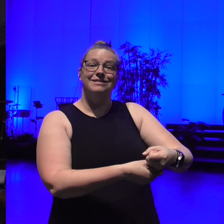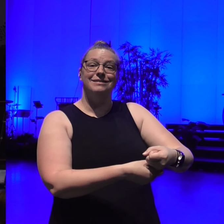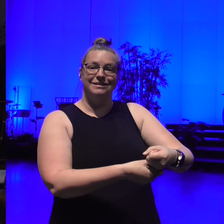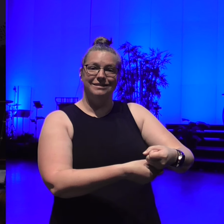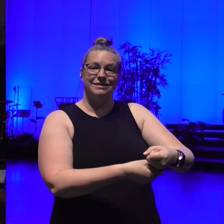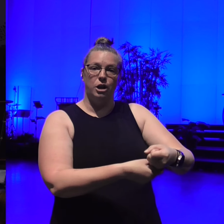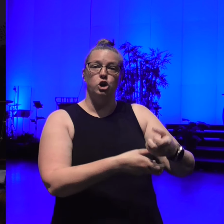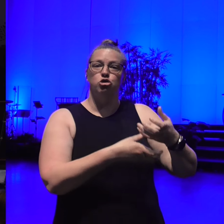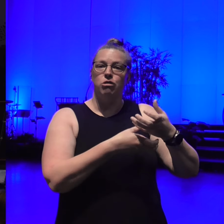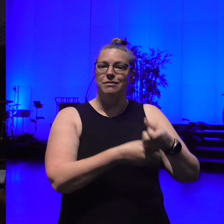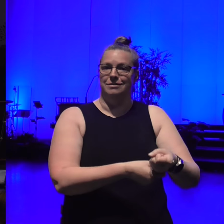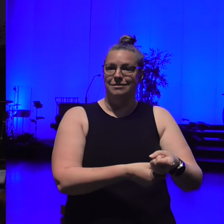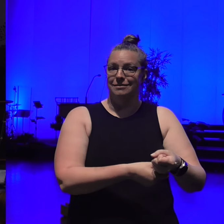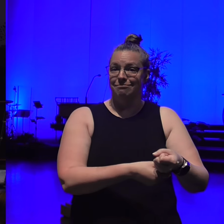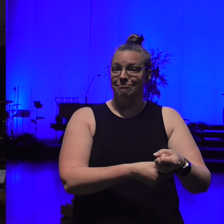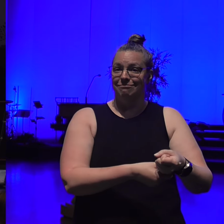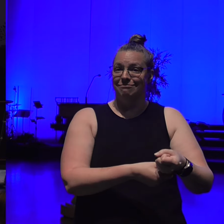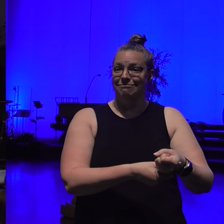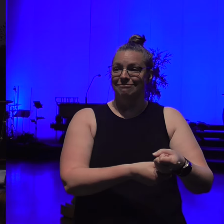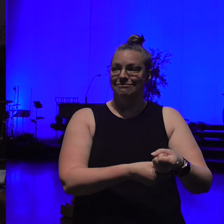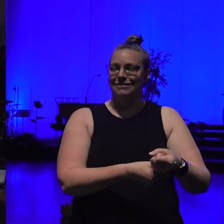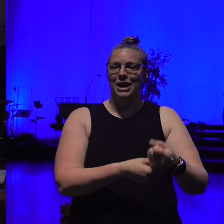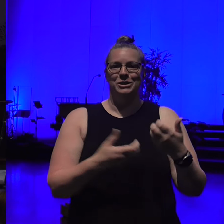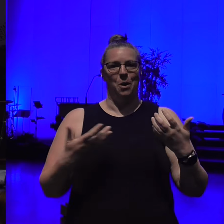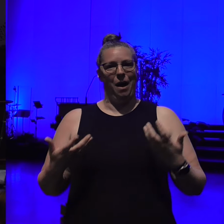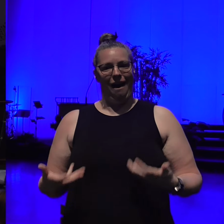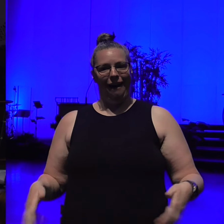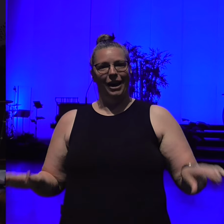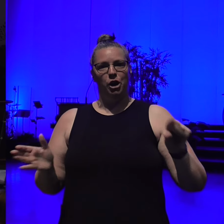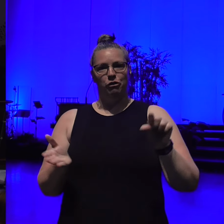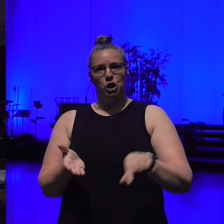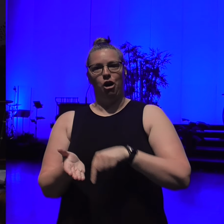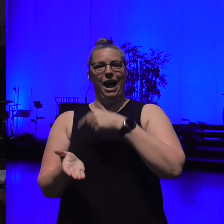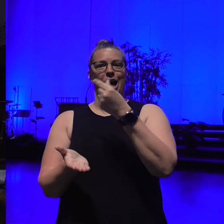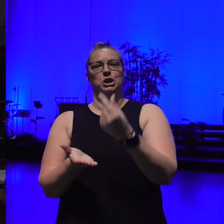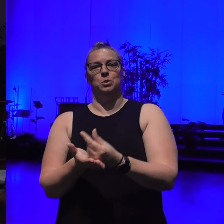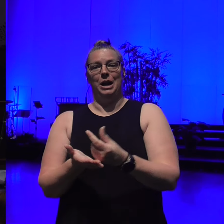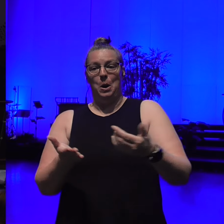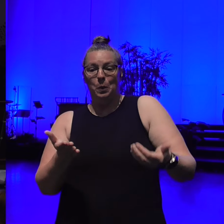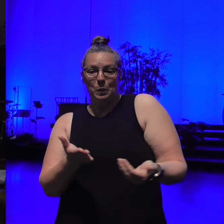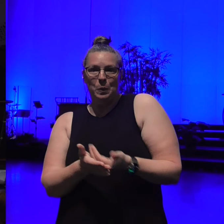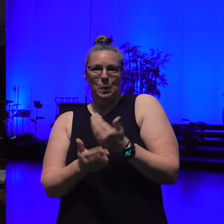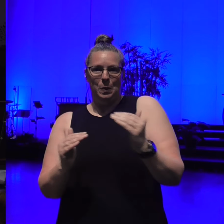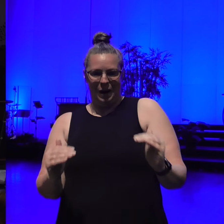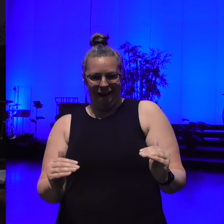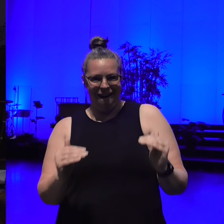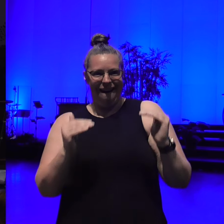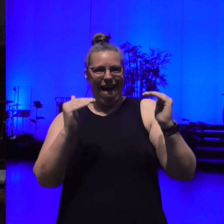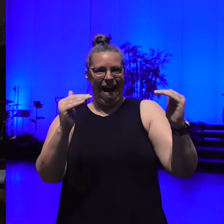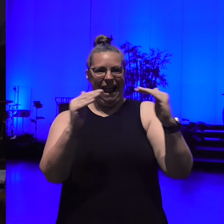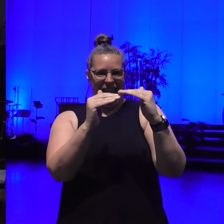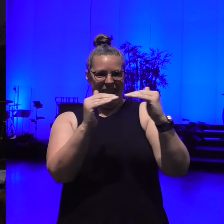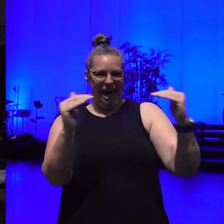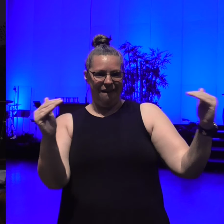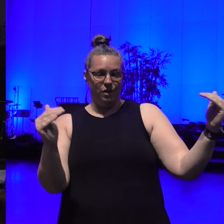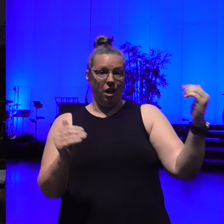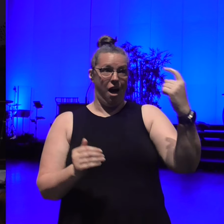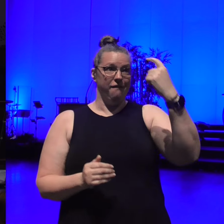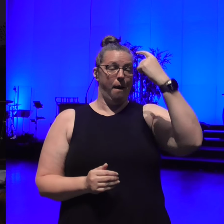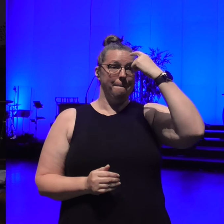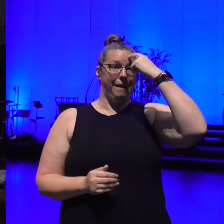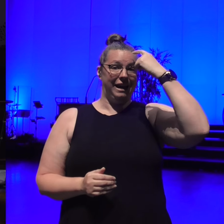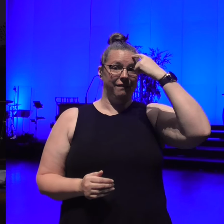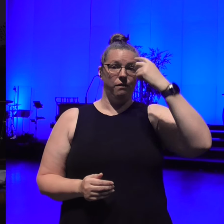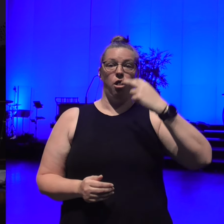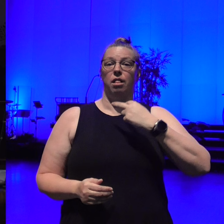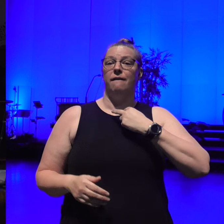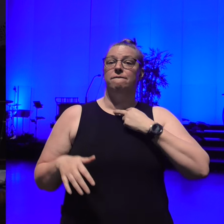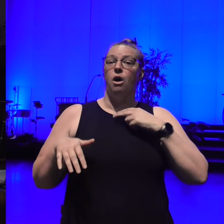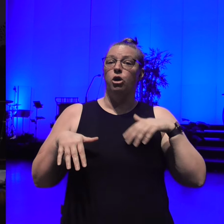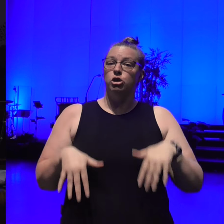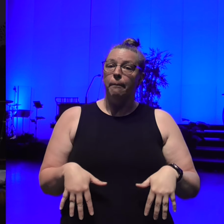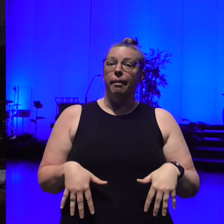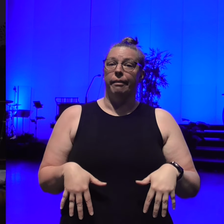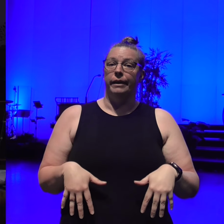Confianza Me gradué en un nuevo nivel de vulnerabilidad consciente que me permite vivir una